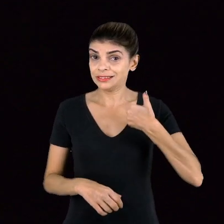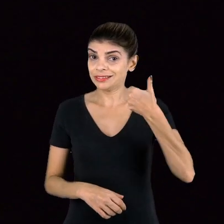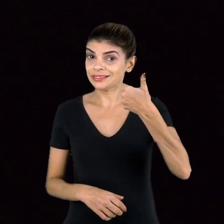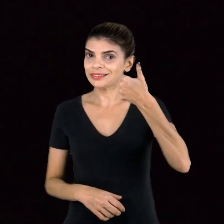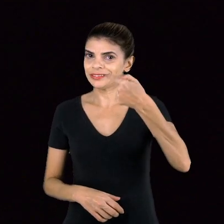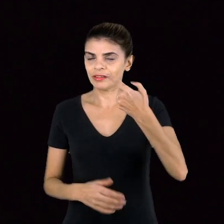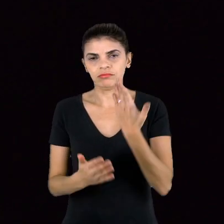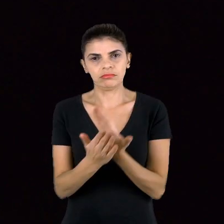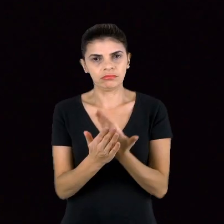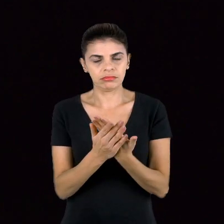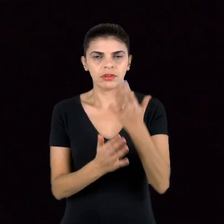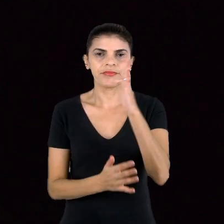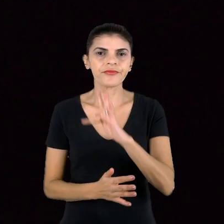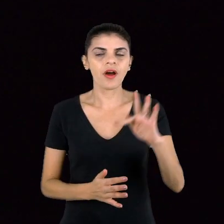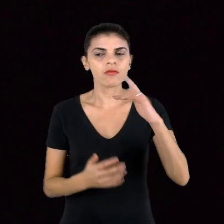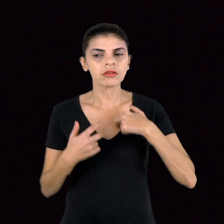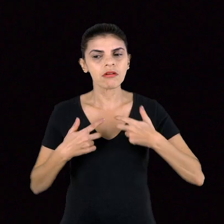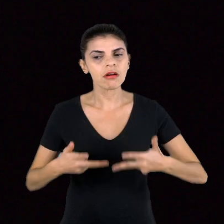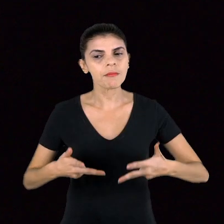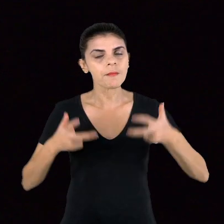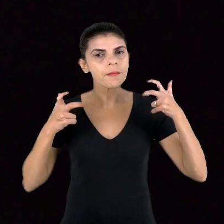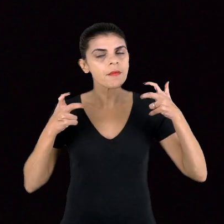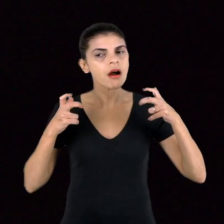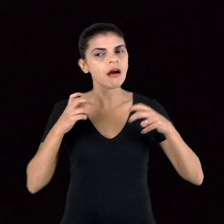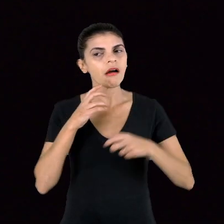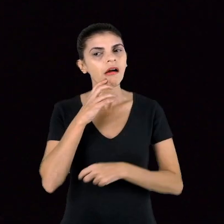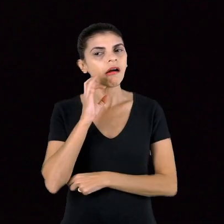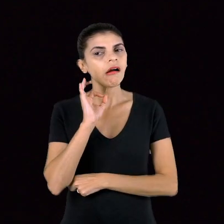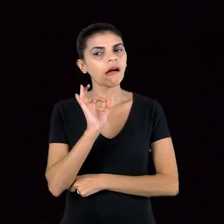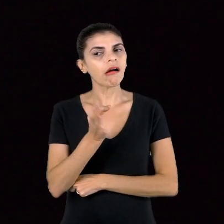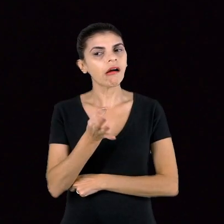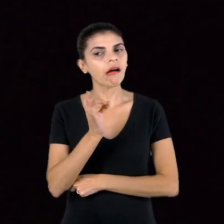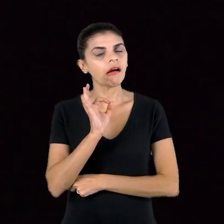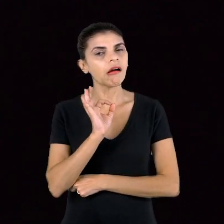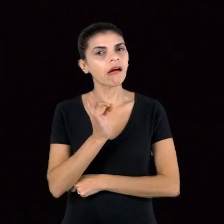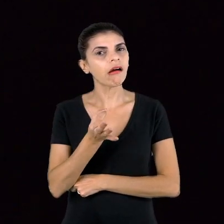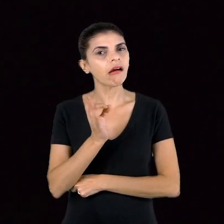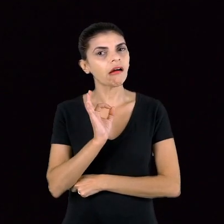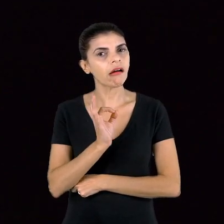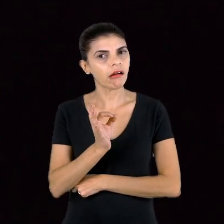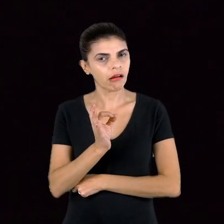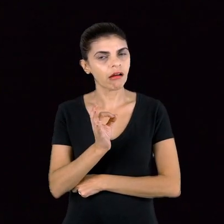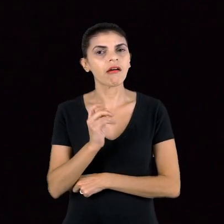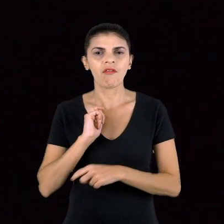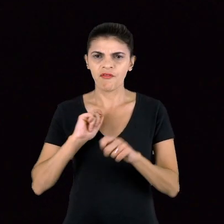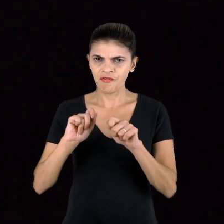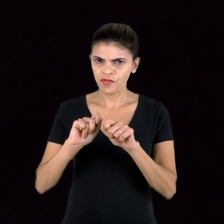aí é que eu me dei conta! Quer dizer, eu fiz o exame específico com 16.